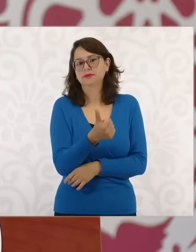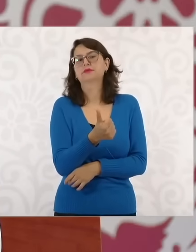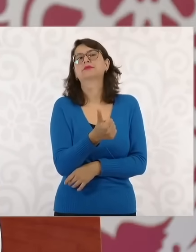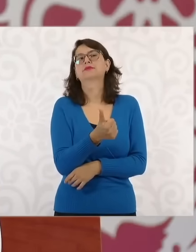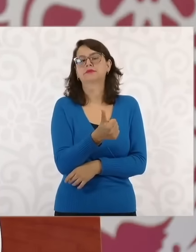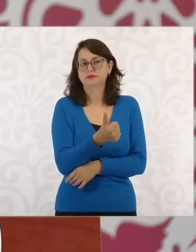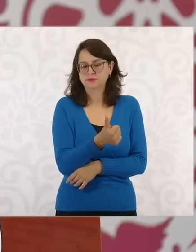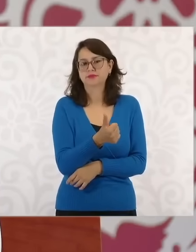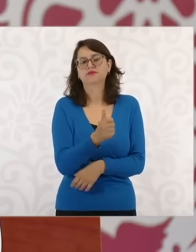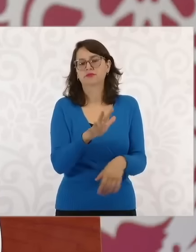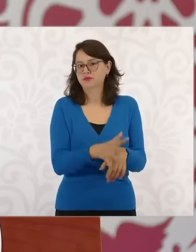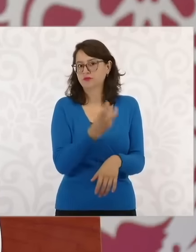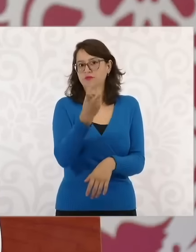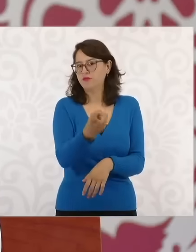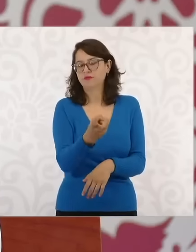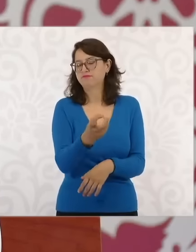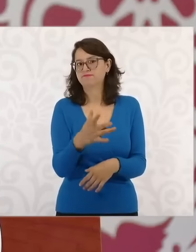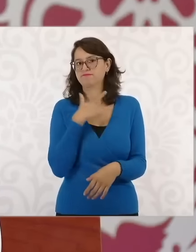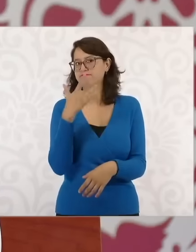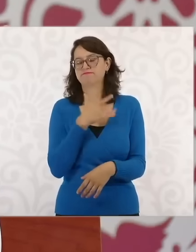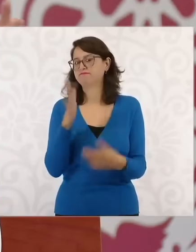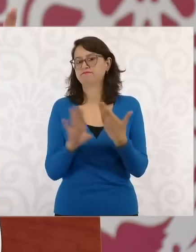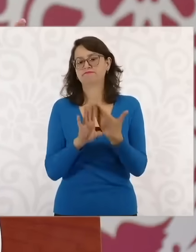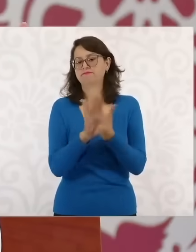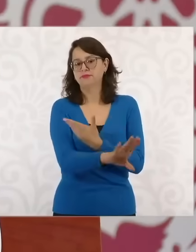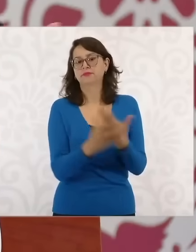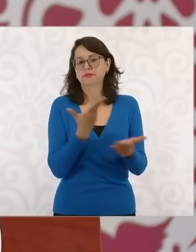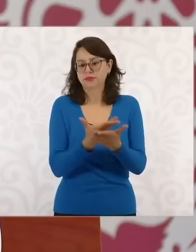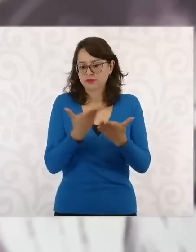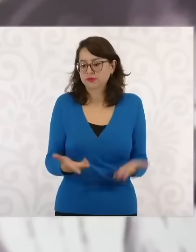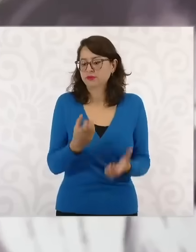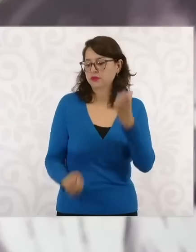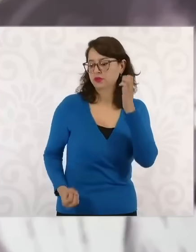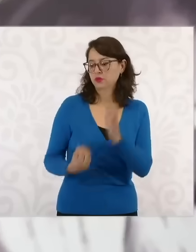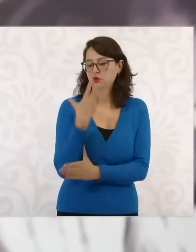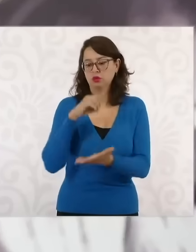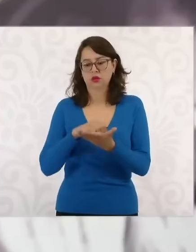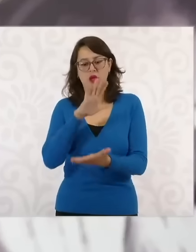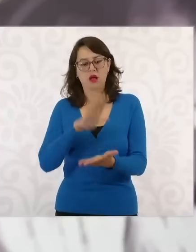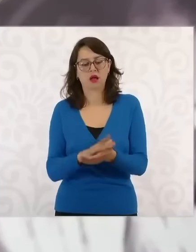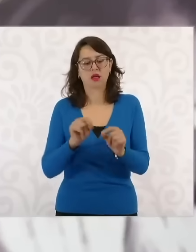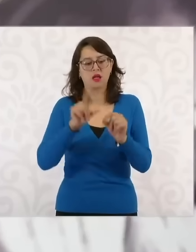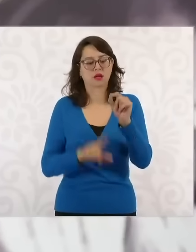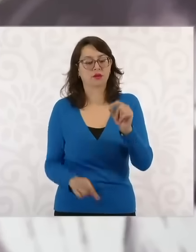ese registro nacional de de cáncer con el módulo de pediatría que inició ayer no solamente permite